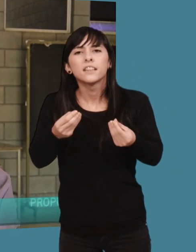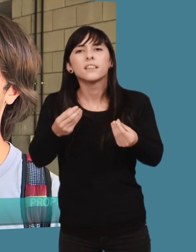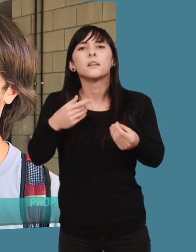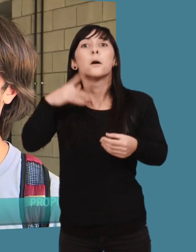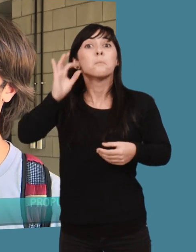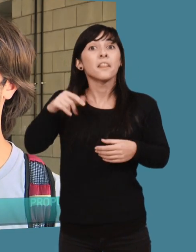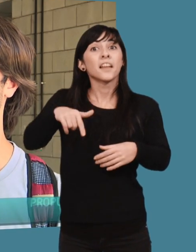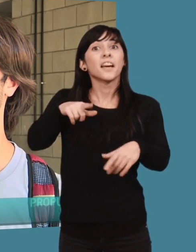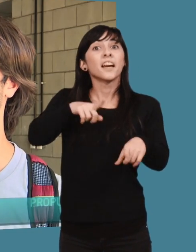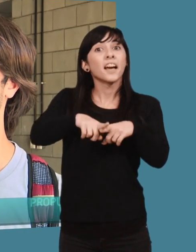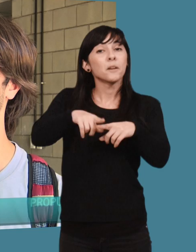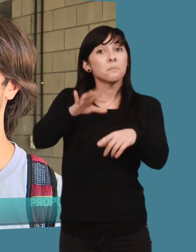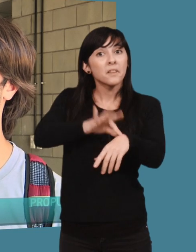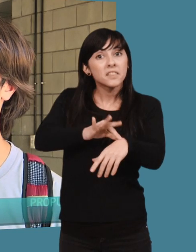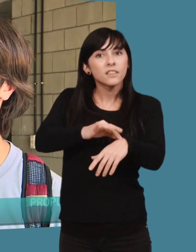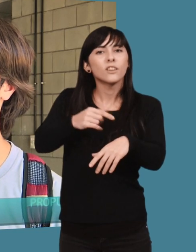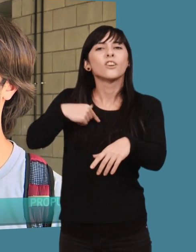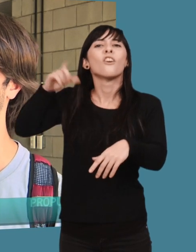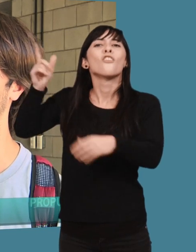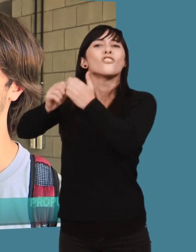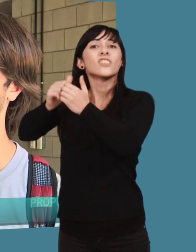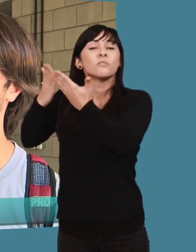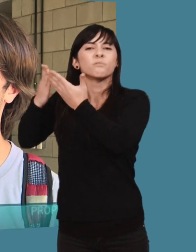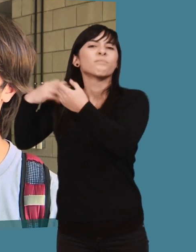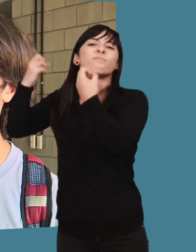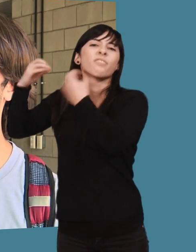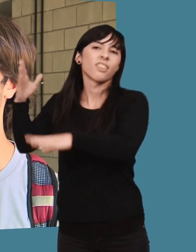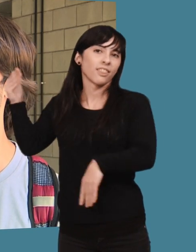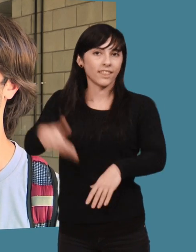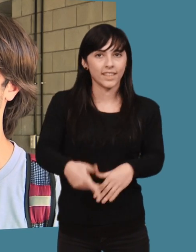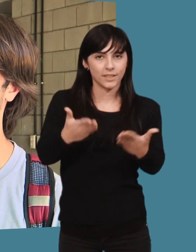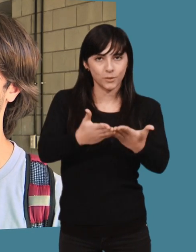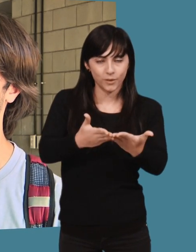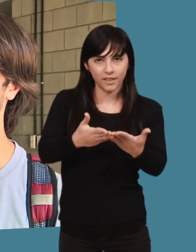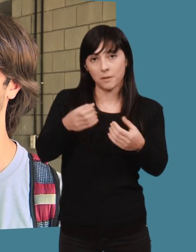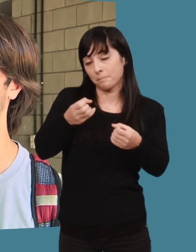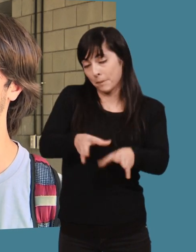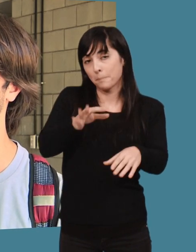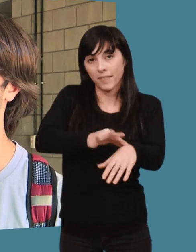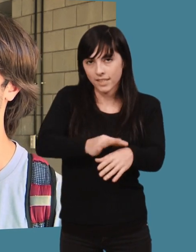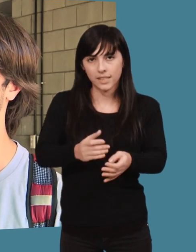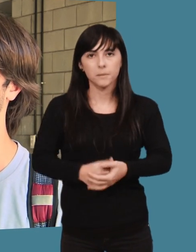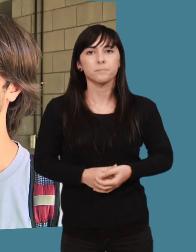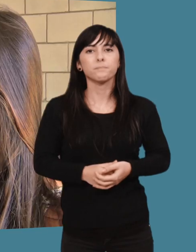Cuando me enteré de que estaba la parte de Medicina, yo estaba en Rosario estudiando y ahora me vine para acá para arrancar acá Medicina directamente.